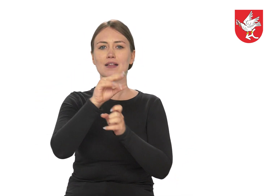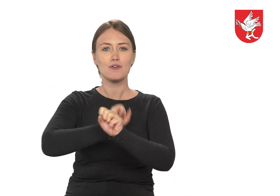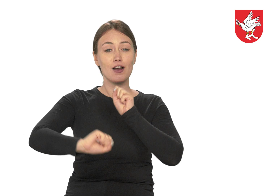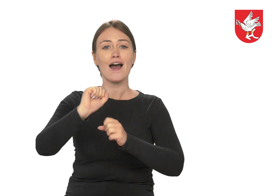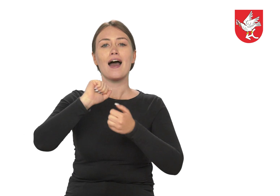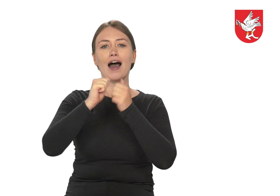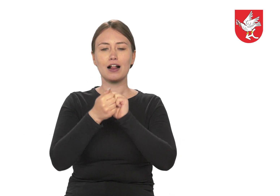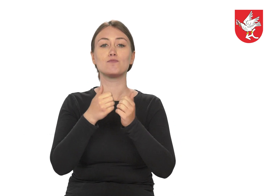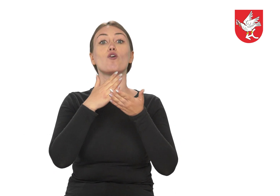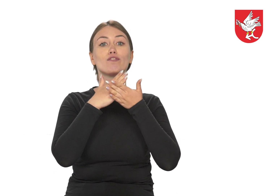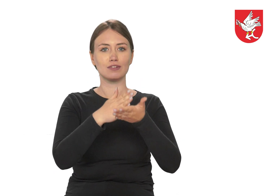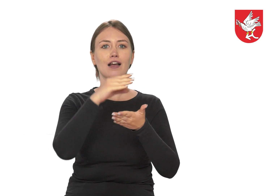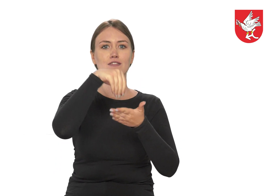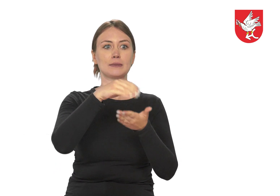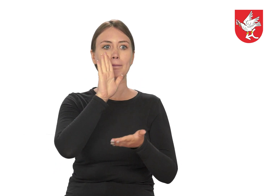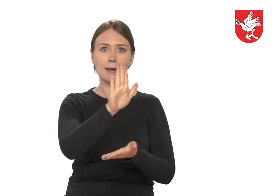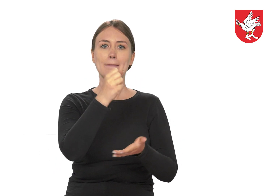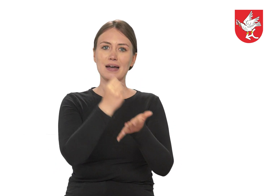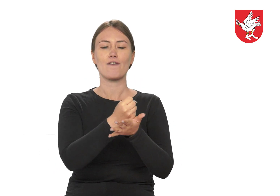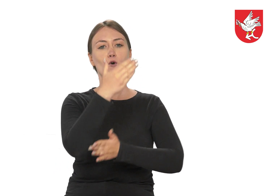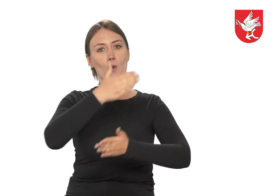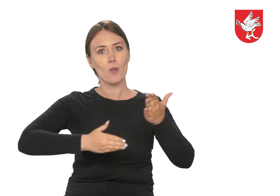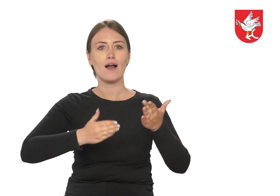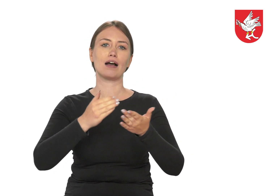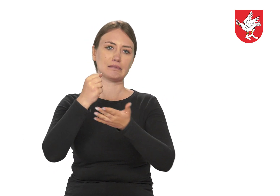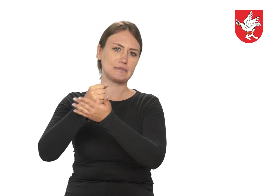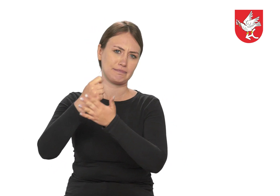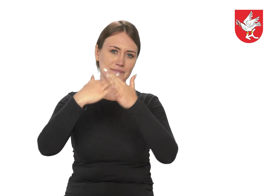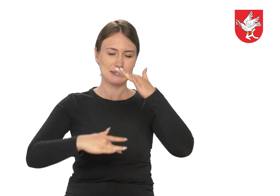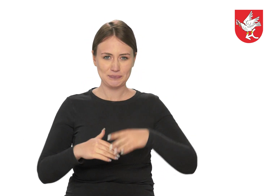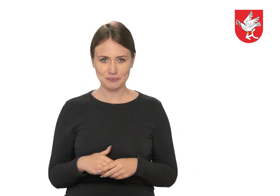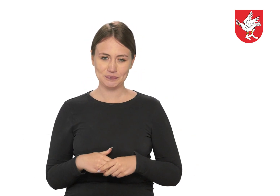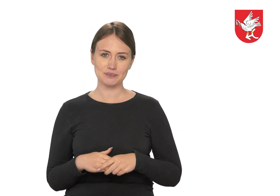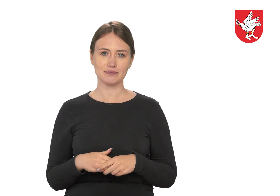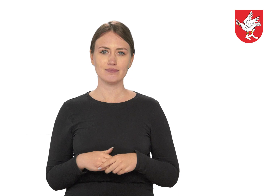orzeczenie o stopniu niepełnosprawności albo prawomocne orzeczenie o wskazaniach do ulg i uprawnień.